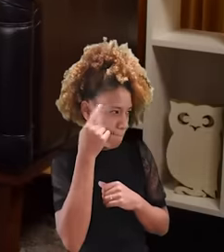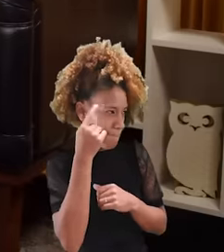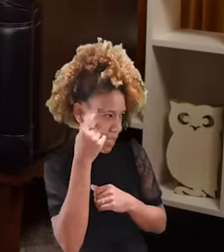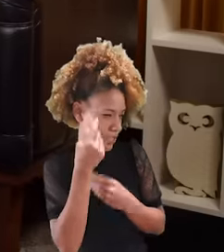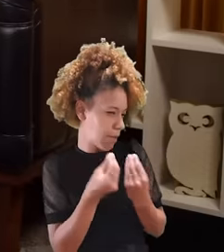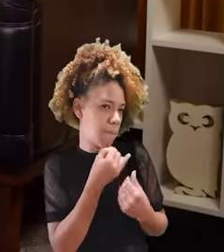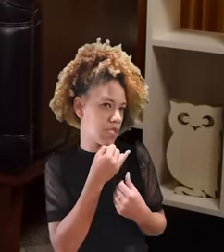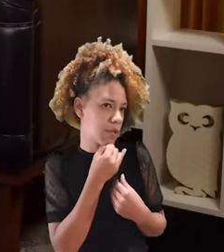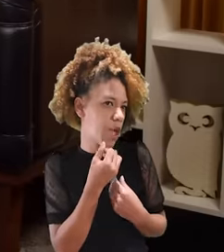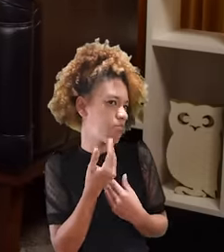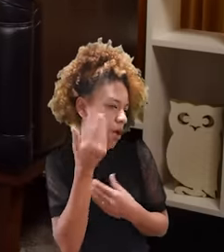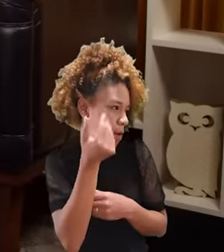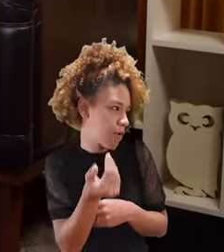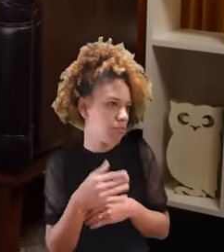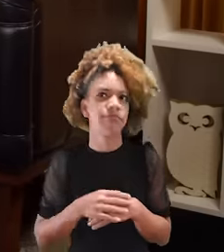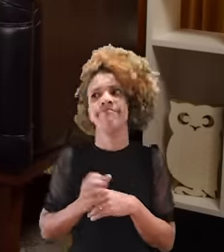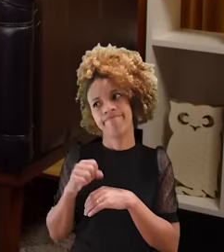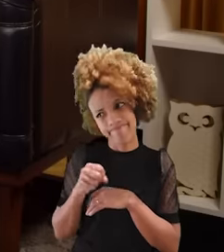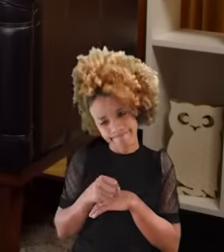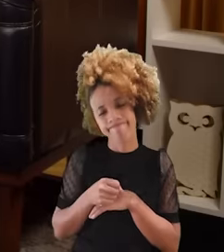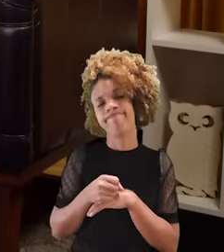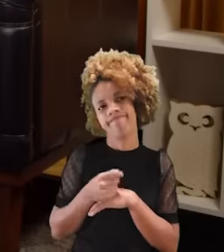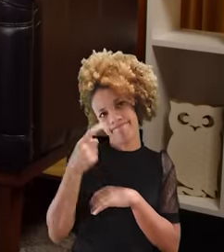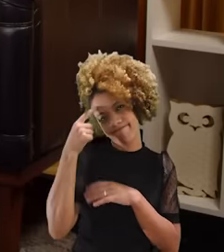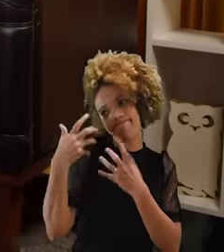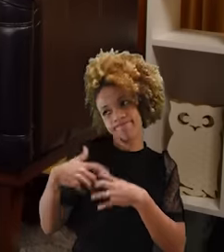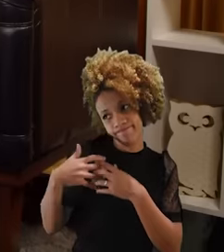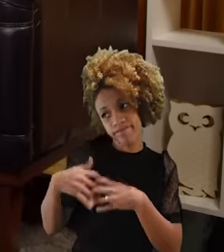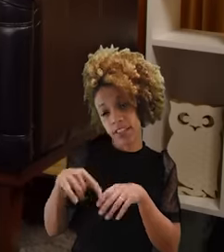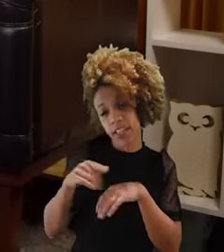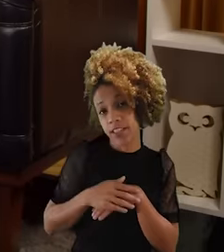coisa do tipo Popular digamos assim super penso aliás penso direto só que eu quero fazer alguma